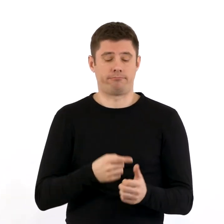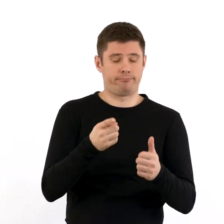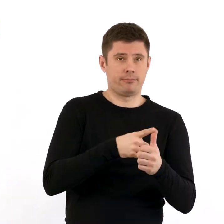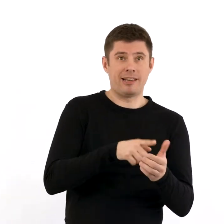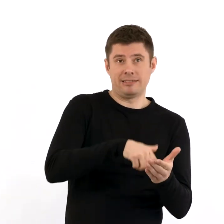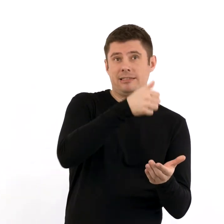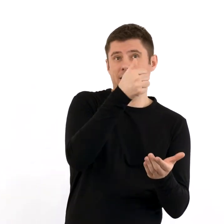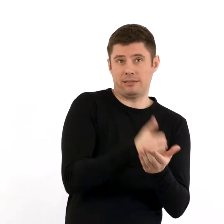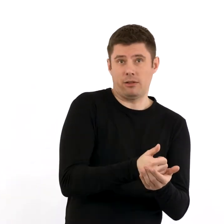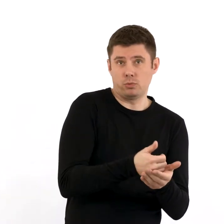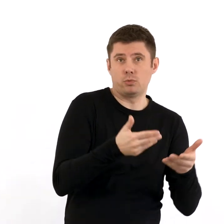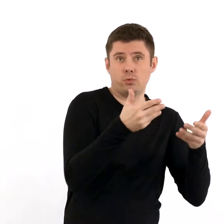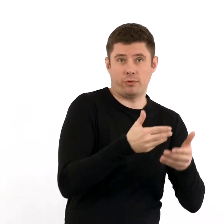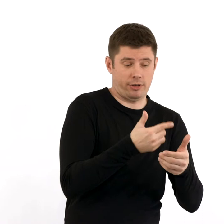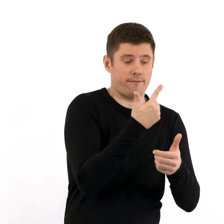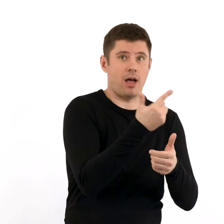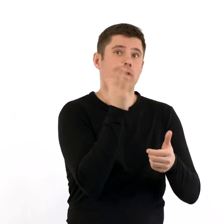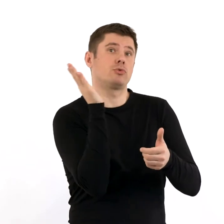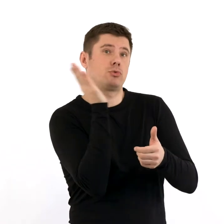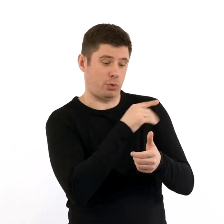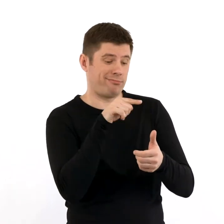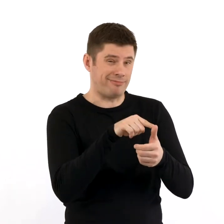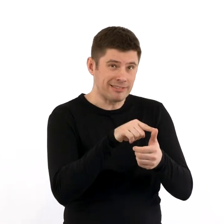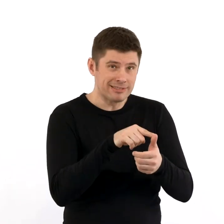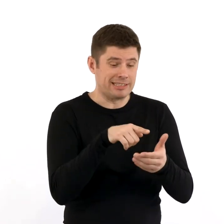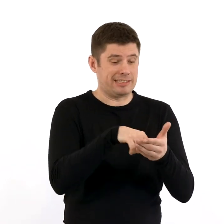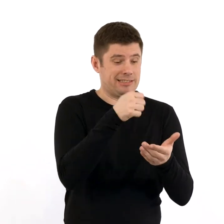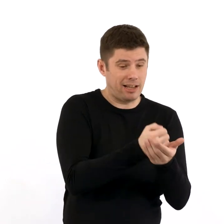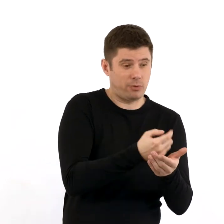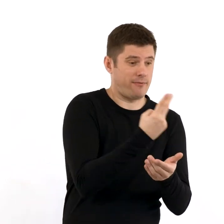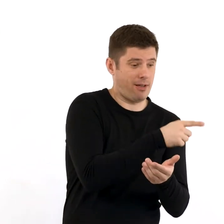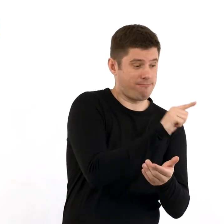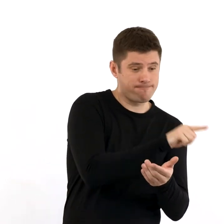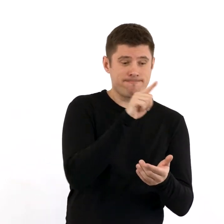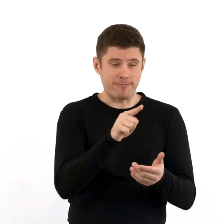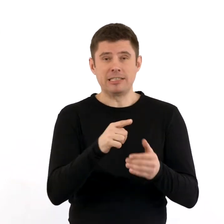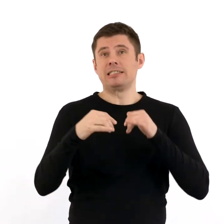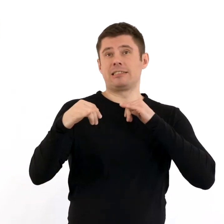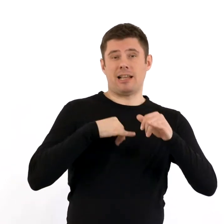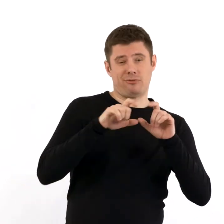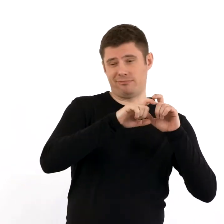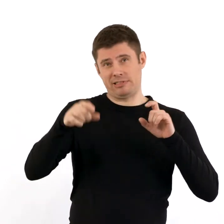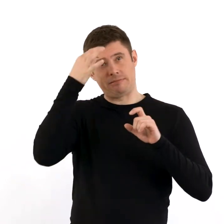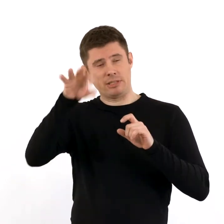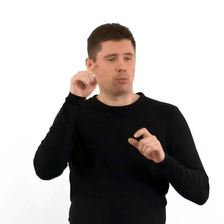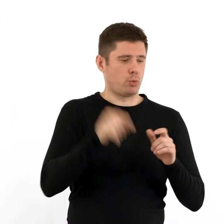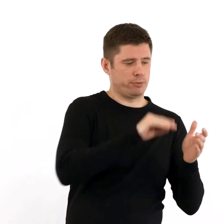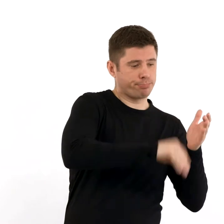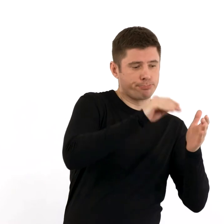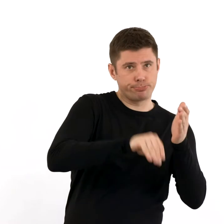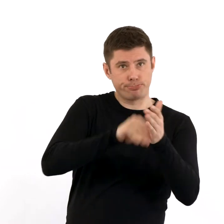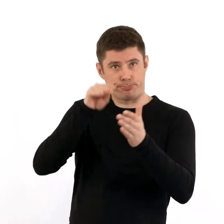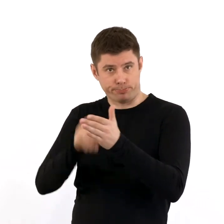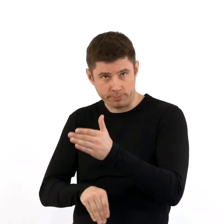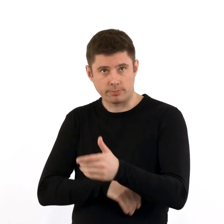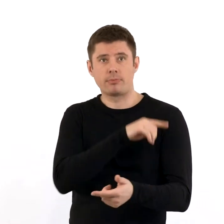statut stowarzyszenia – dwa egzemplarze, podpisane przez cały zarząd stowarzyszenia;